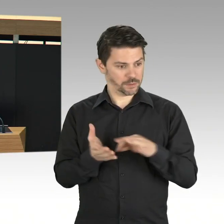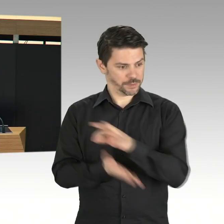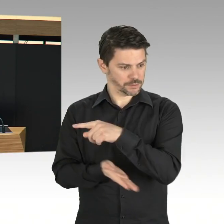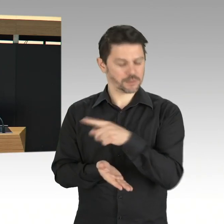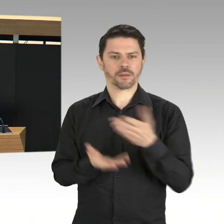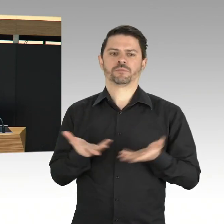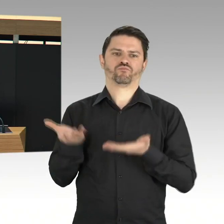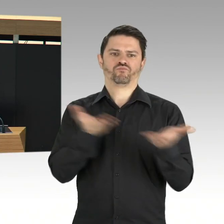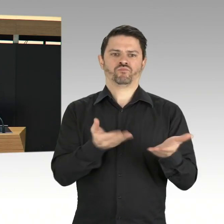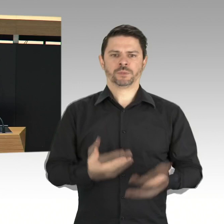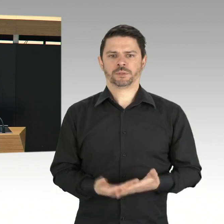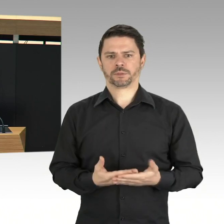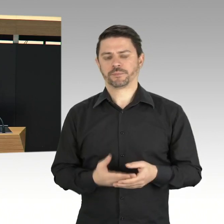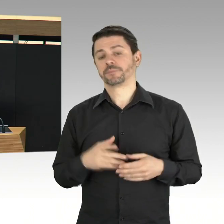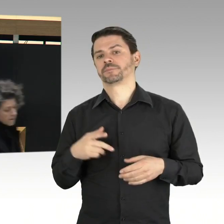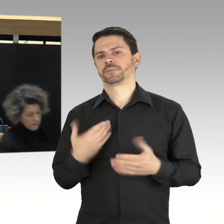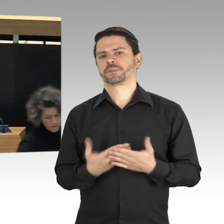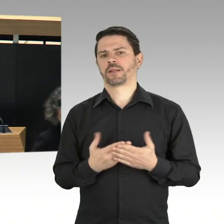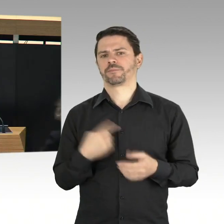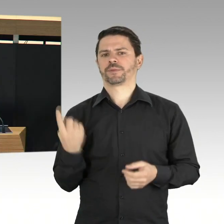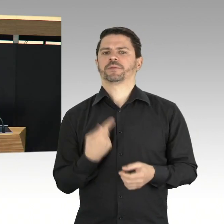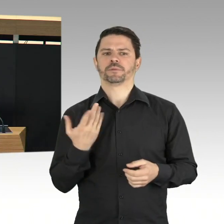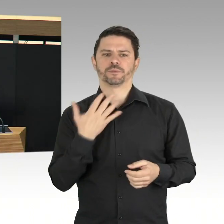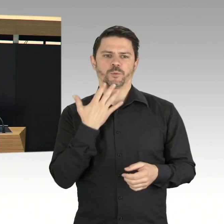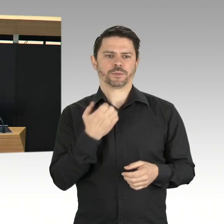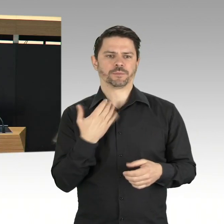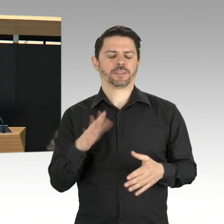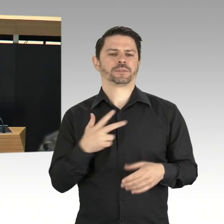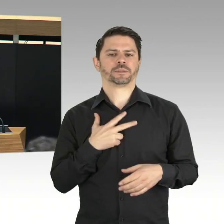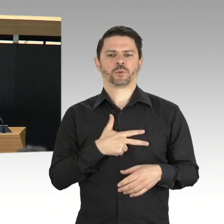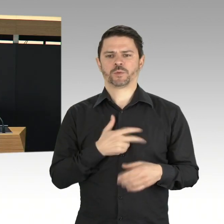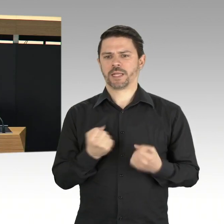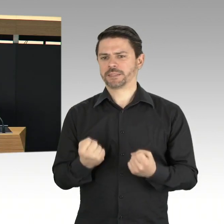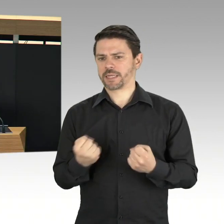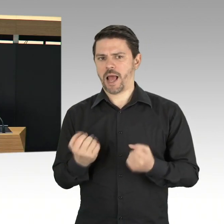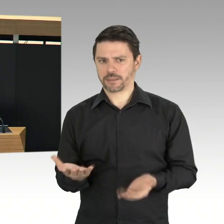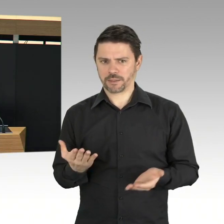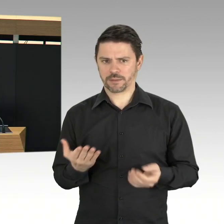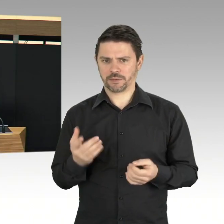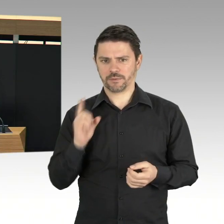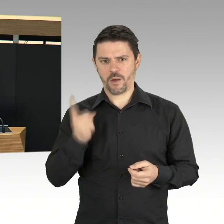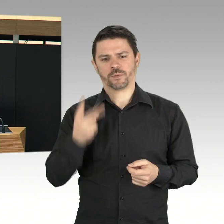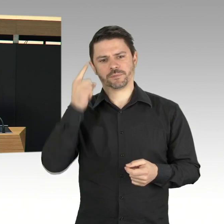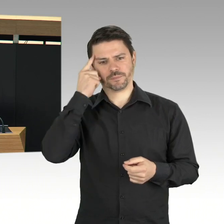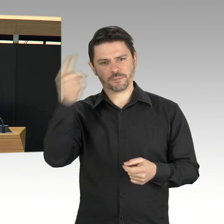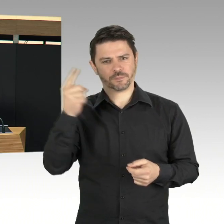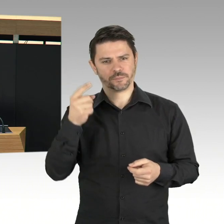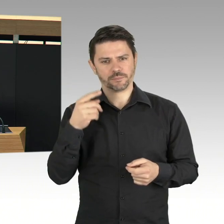und damit den sozialen Zusammenhalt in dieser Stadt stärken. Dazu gehört zum einen, das ist schon erwähnt worden,